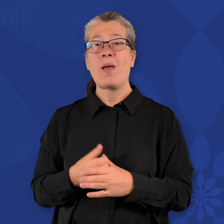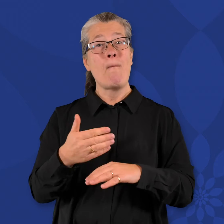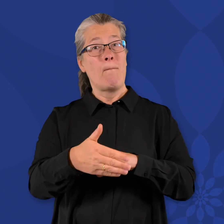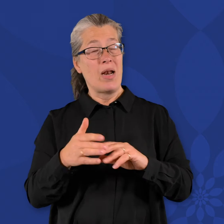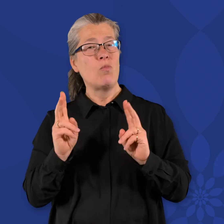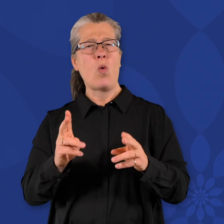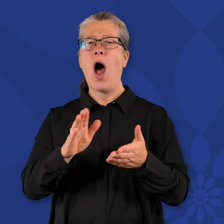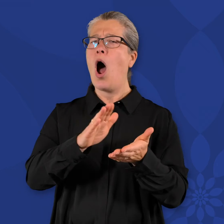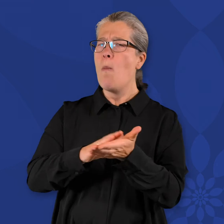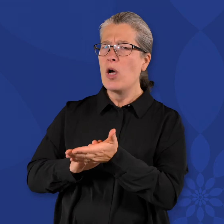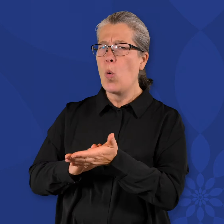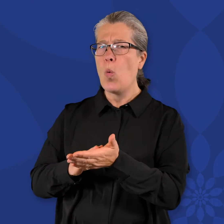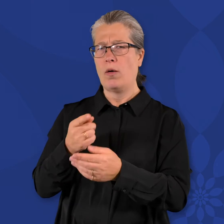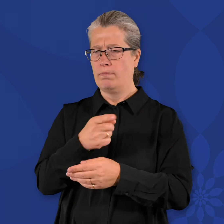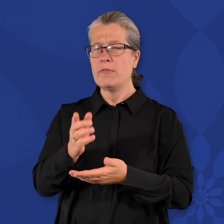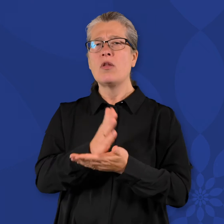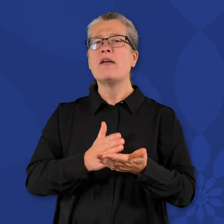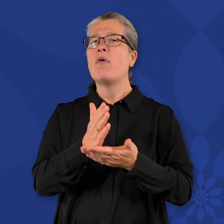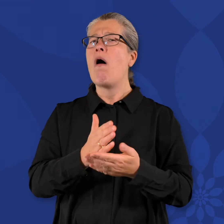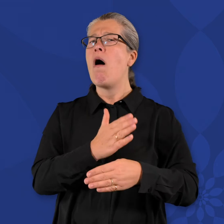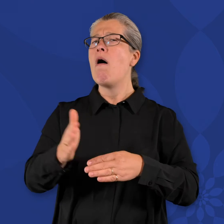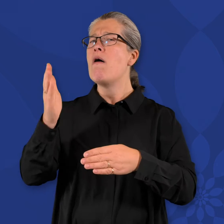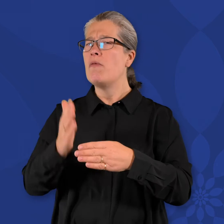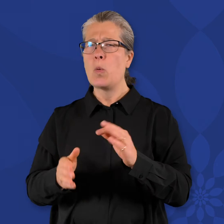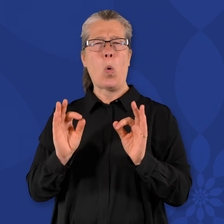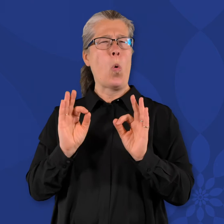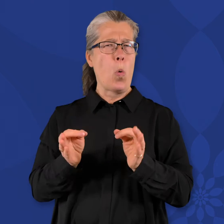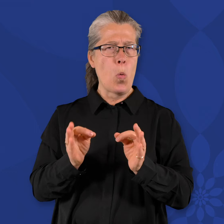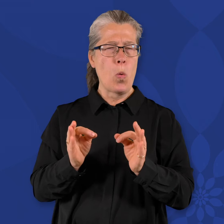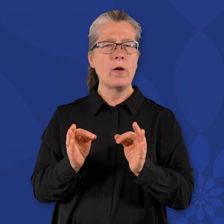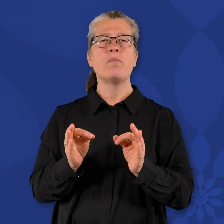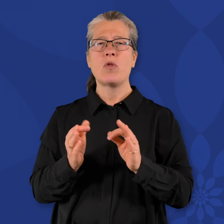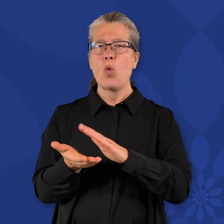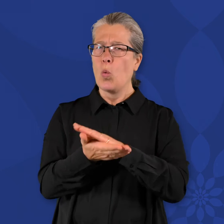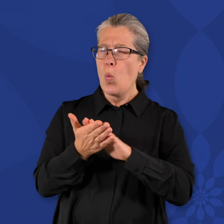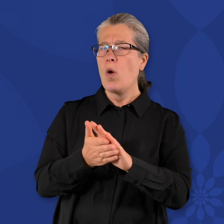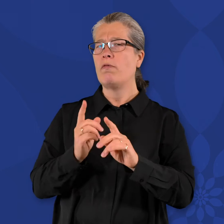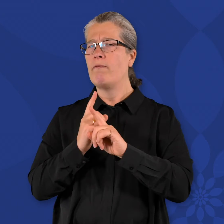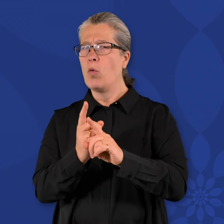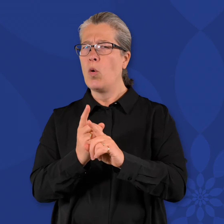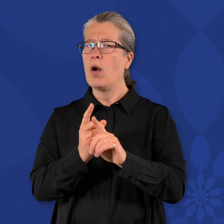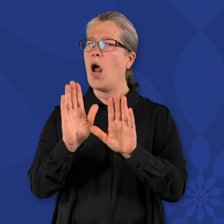Avvecklingen av restriktionerna och rekommendationerna grundar sig -